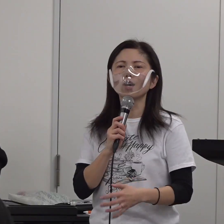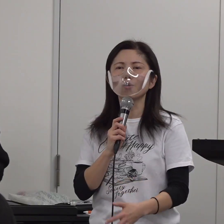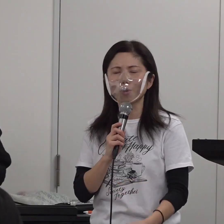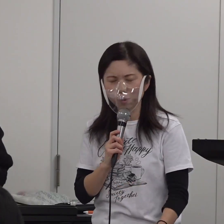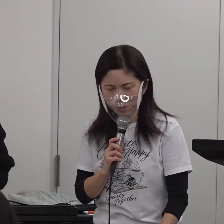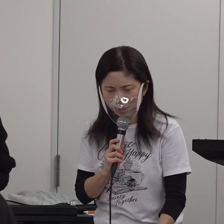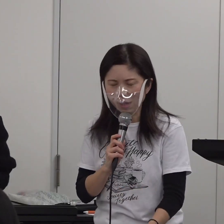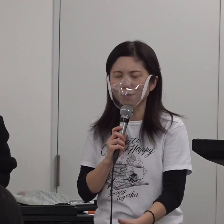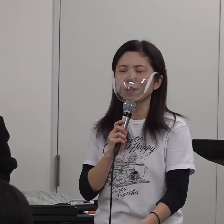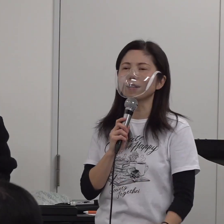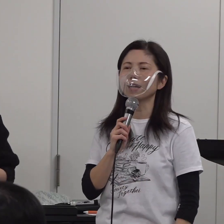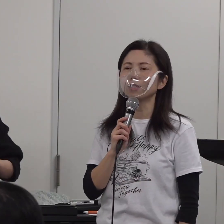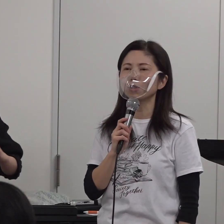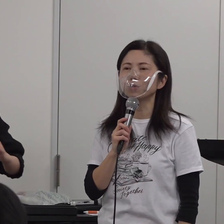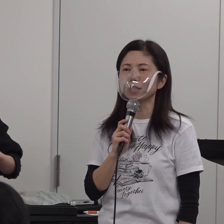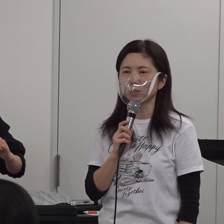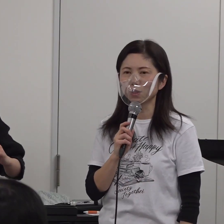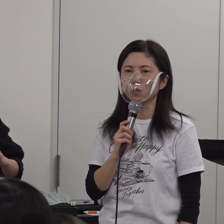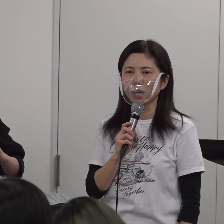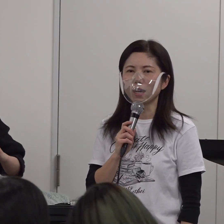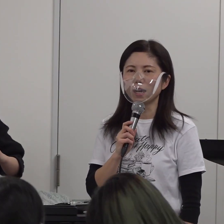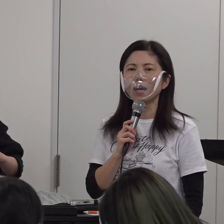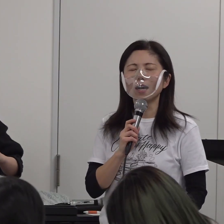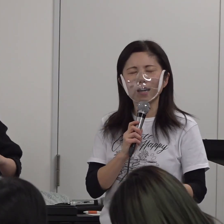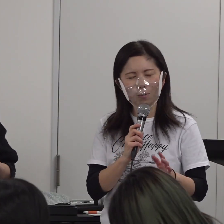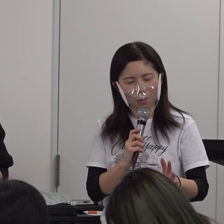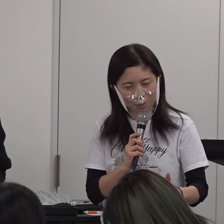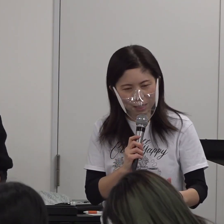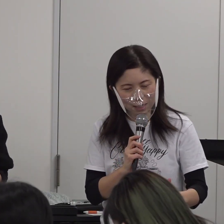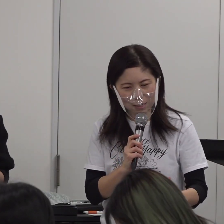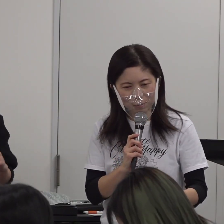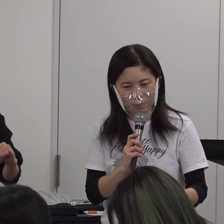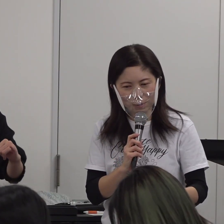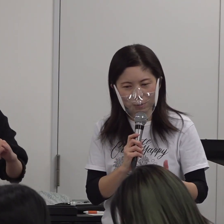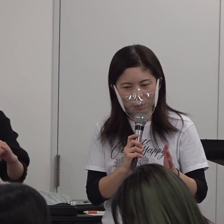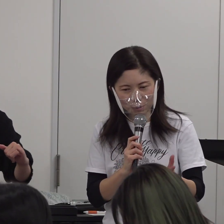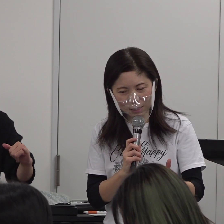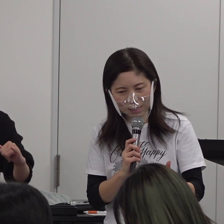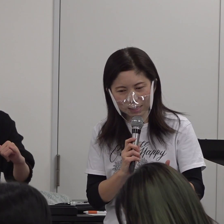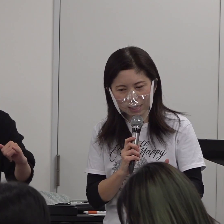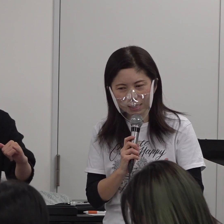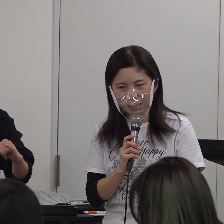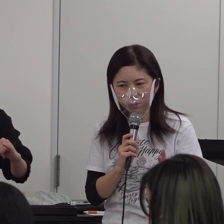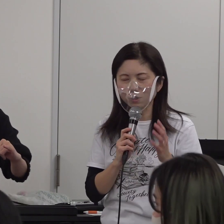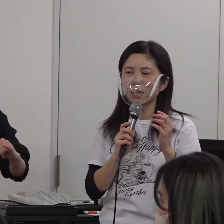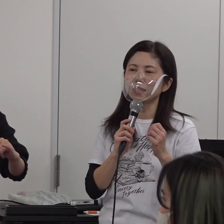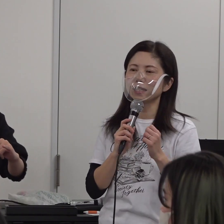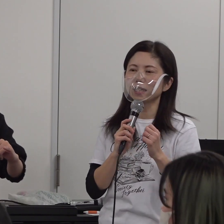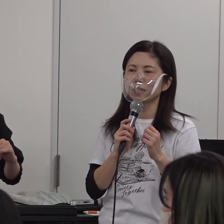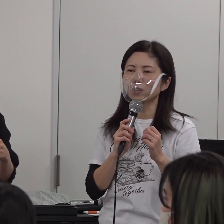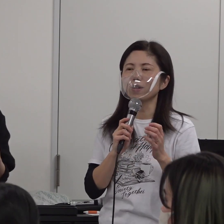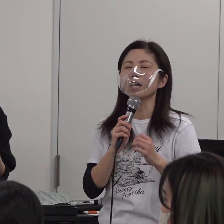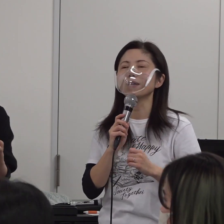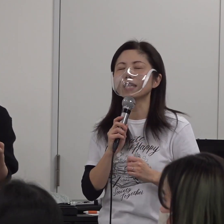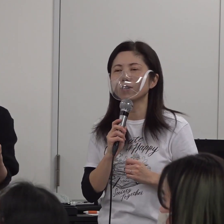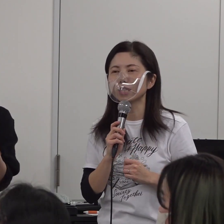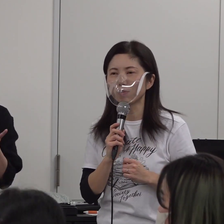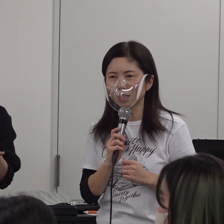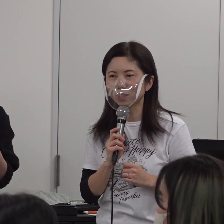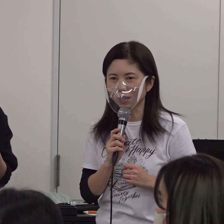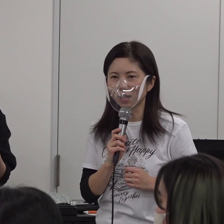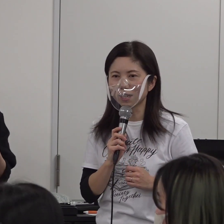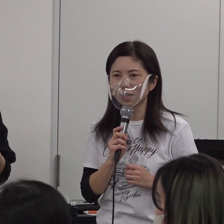ここまであったら大丈夫ですよとか ここがこのぐらいしかないんだったらちょっと入れないから今日はやめておきますとか